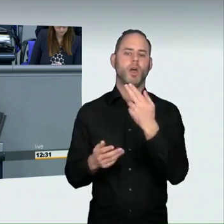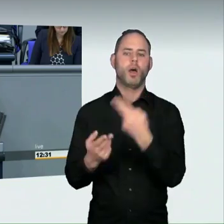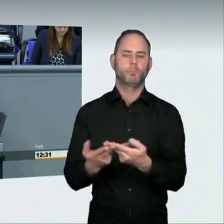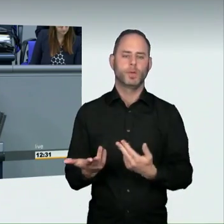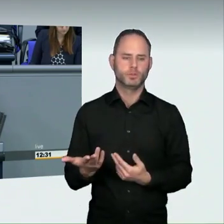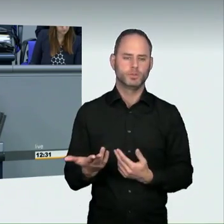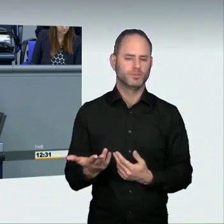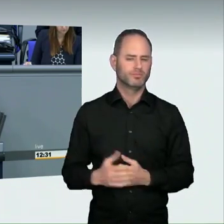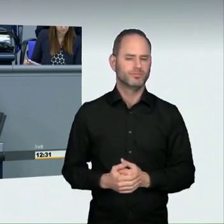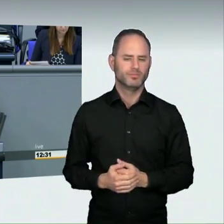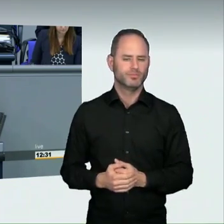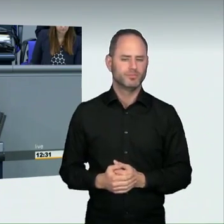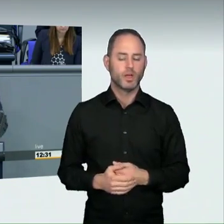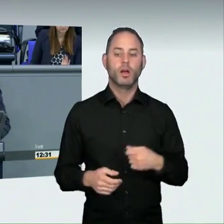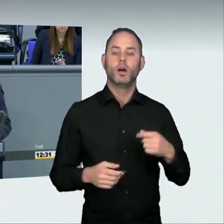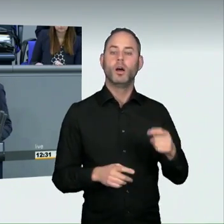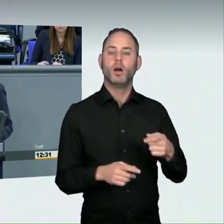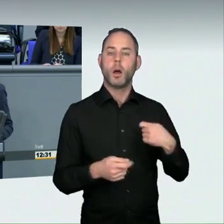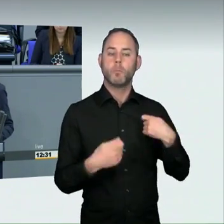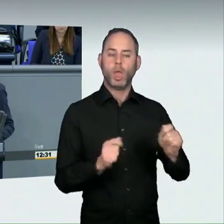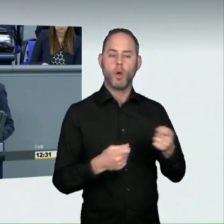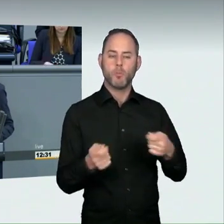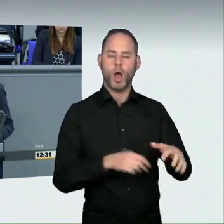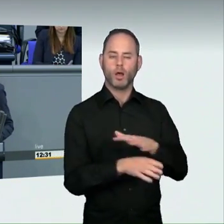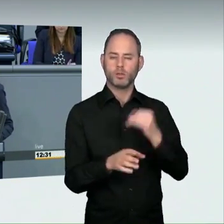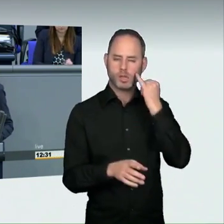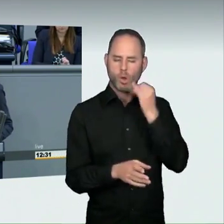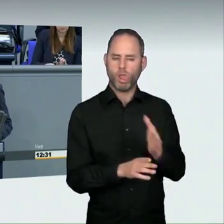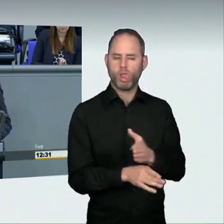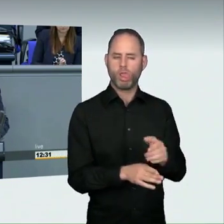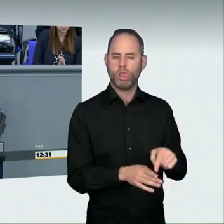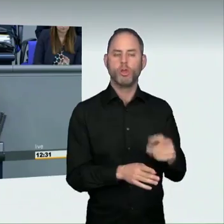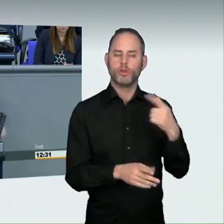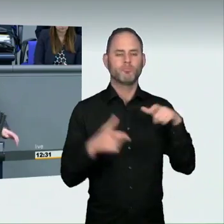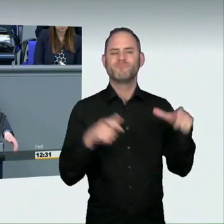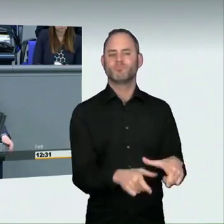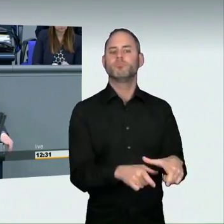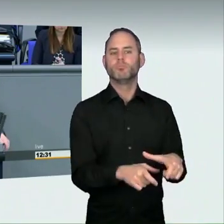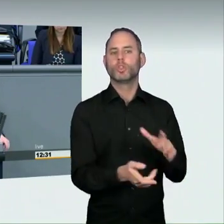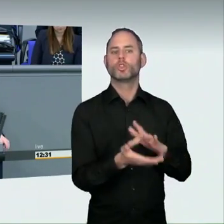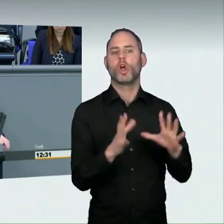Als Erstes sehen wir natürlich die städtischen Wohnungsbaugesellschaften und die Genossenschaften als Partner an. Wir können das Bündnis